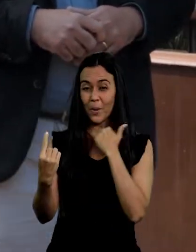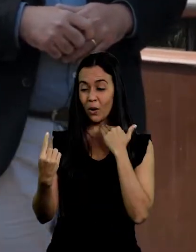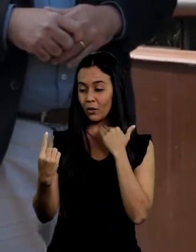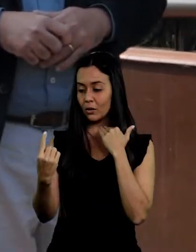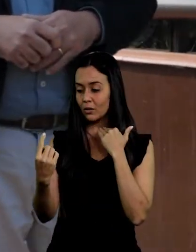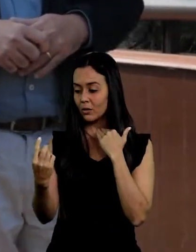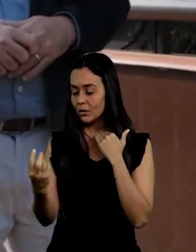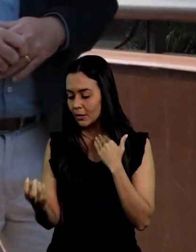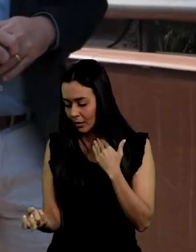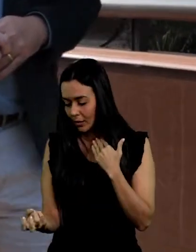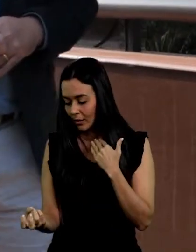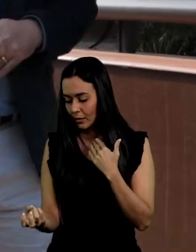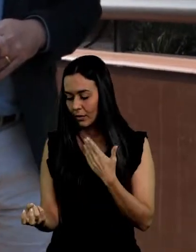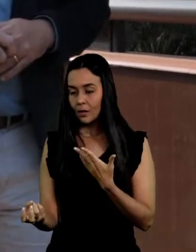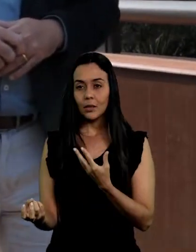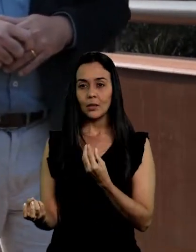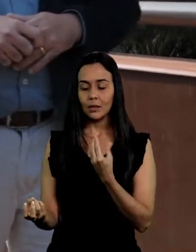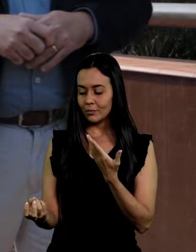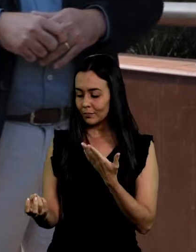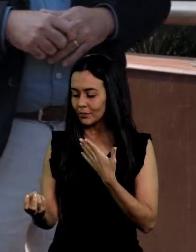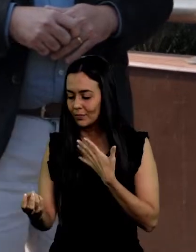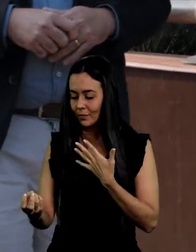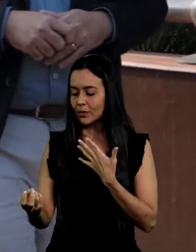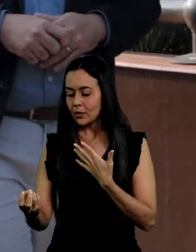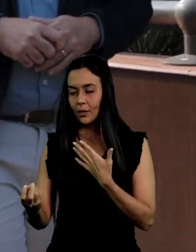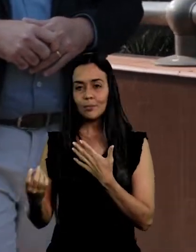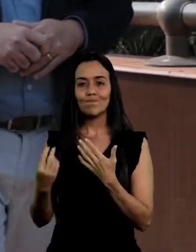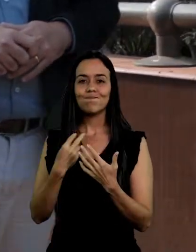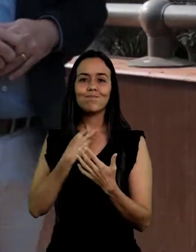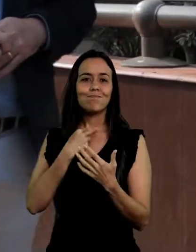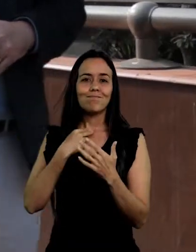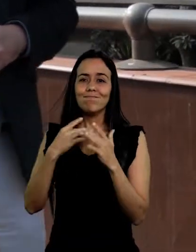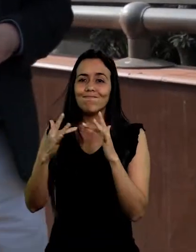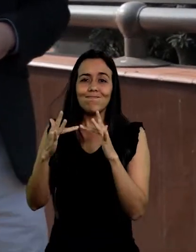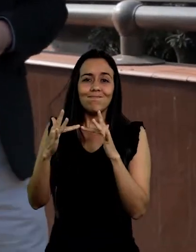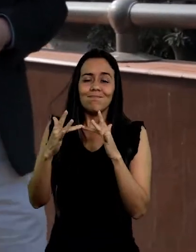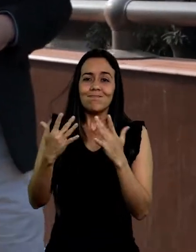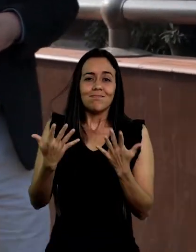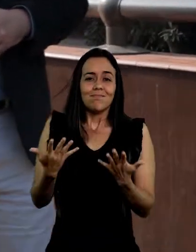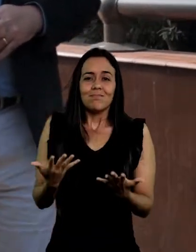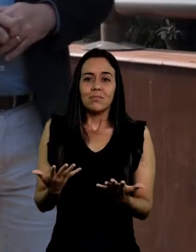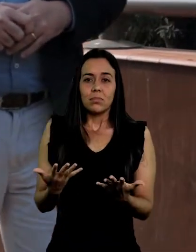isso faz parte do movimento de aceitação dessa nova realidade,